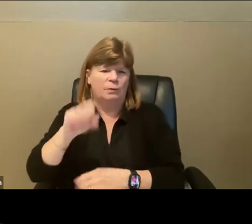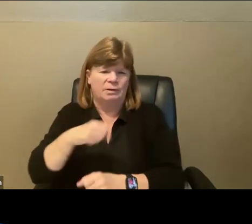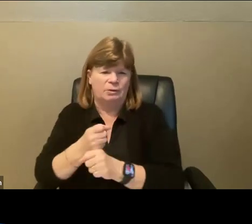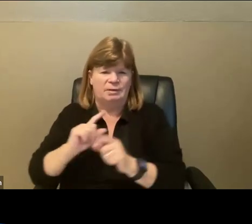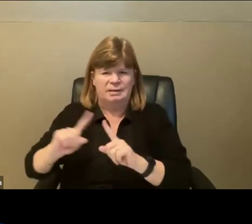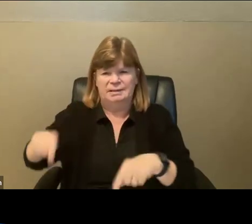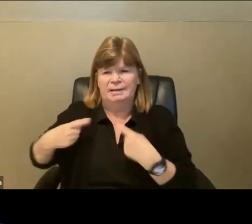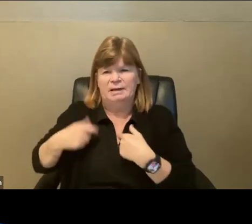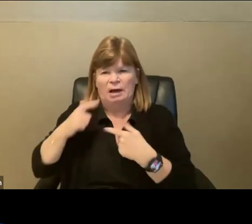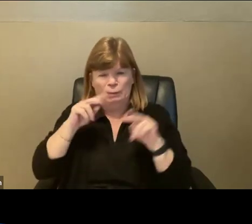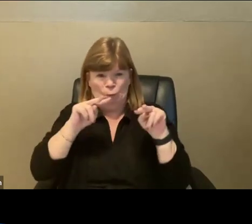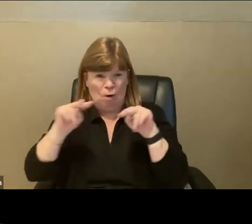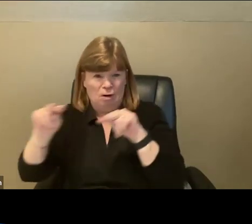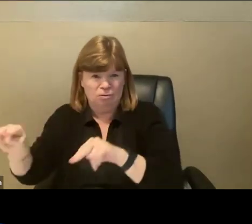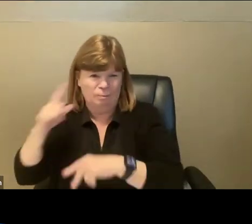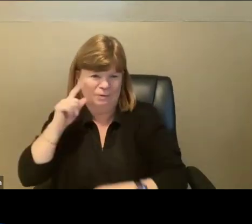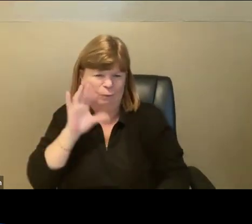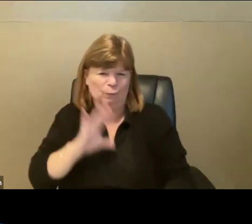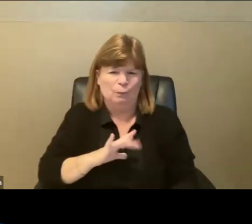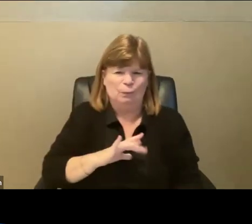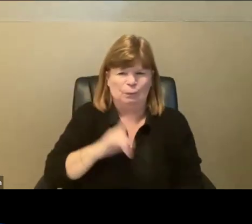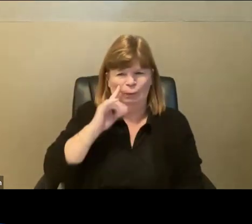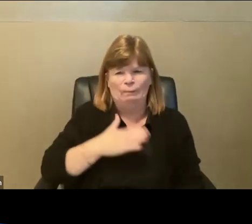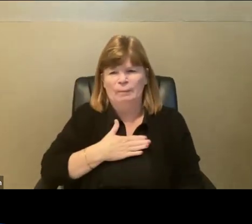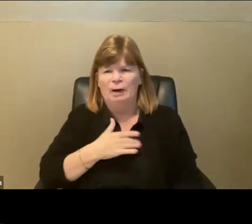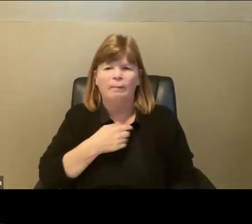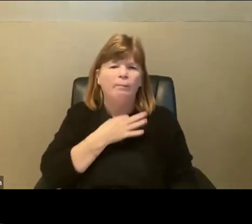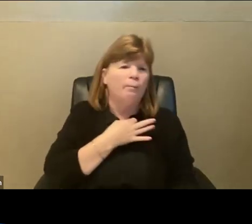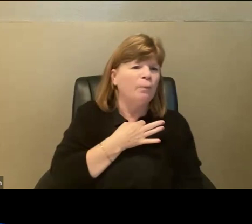siguiendo porque era muy genial. Ya sabes cómo soy. Tengo que saber todo sobre estas cosas.